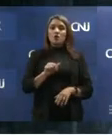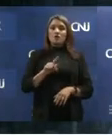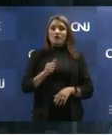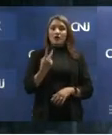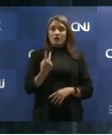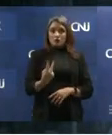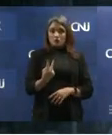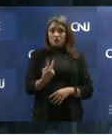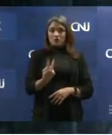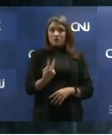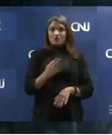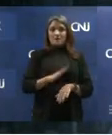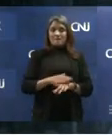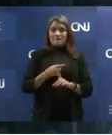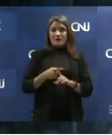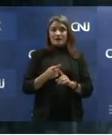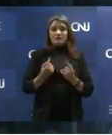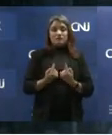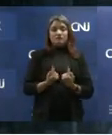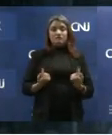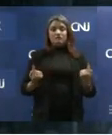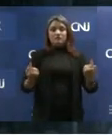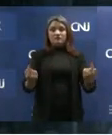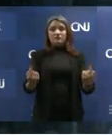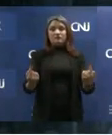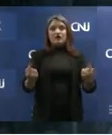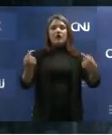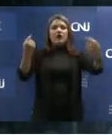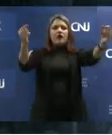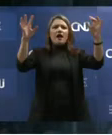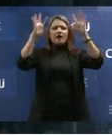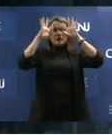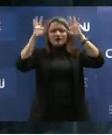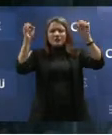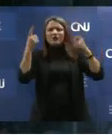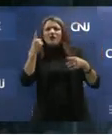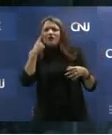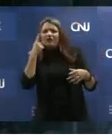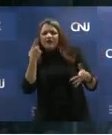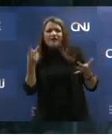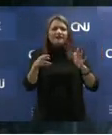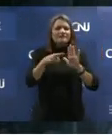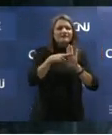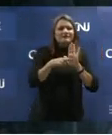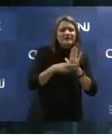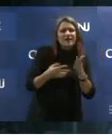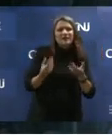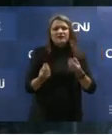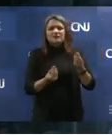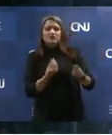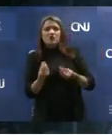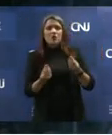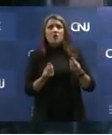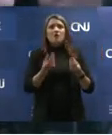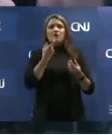E, na ocasião, o tribunal, adotando o critério de preponderância histórica etc. Entendeu que uma vaga deveria ir para a OAB.